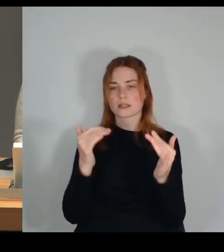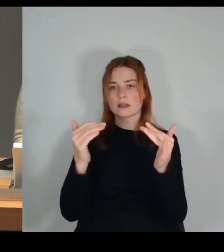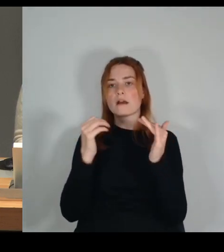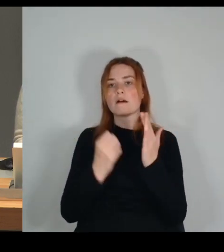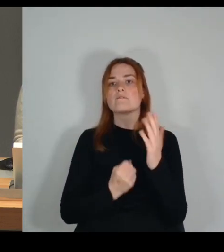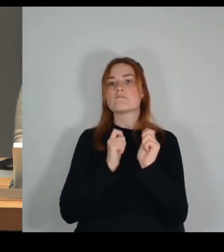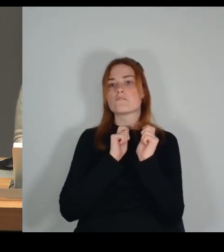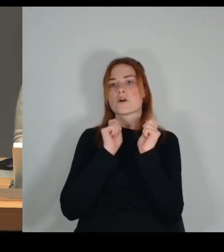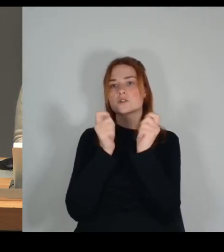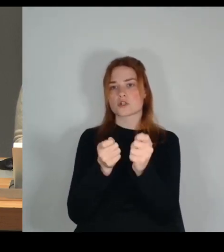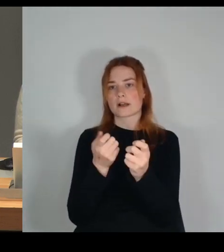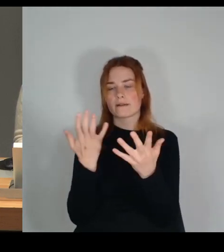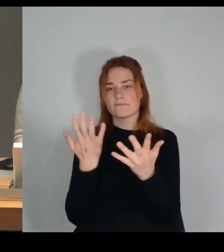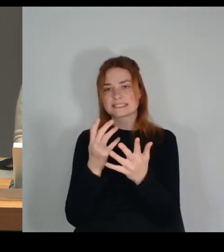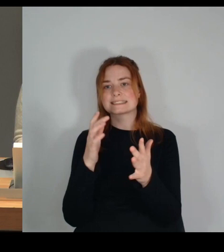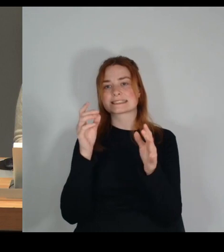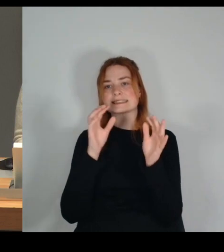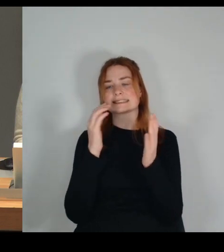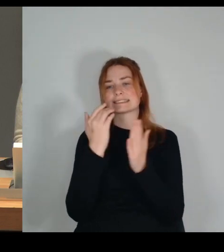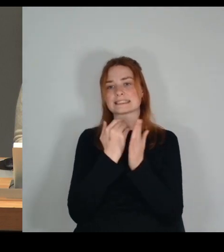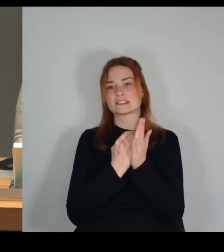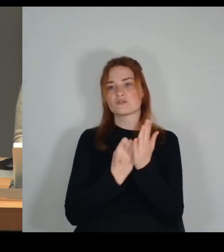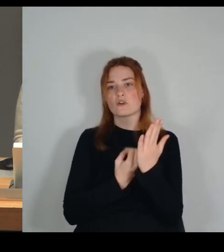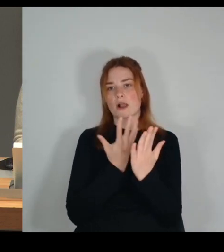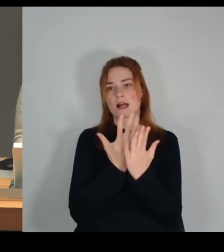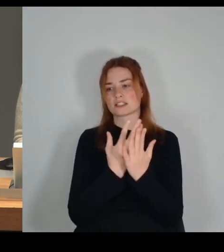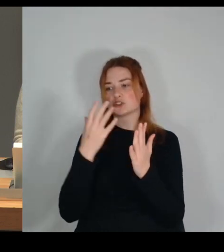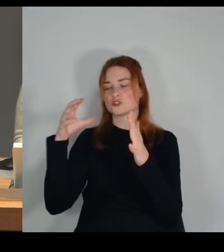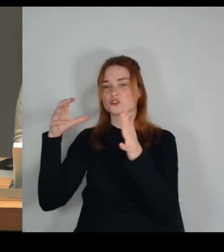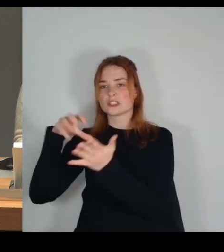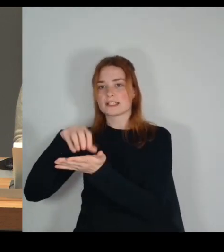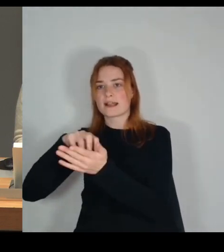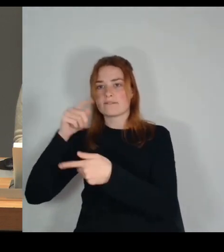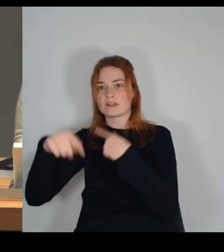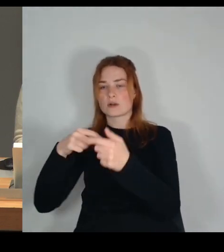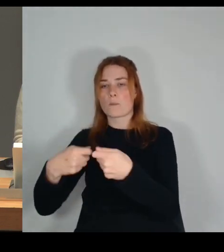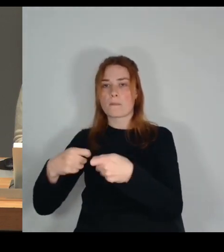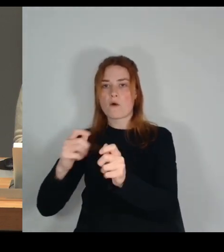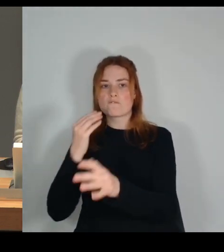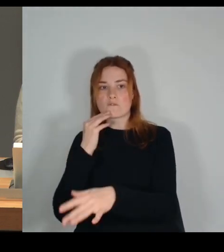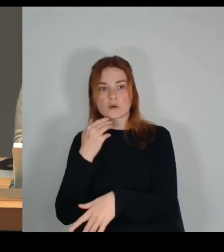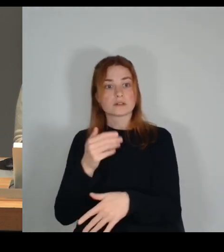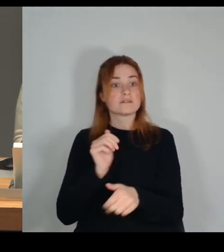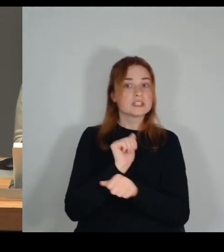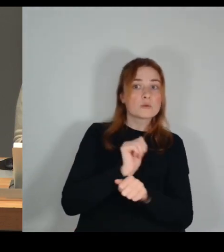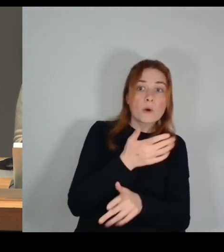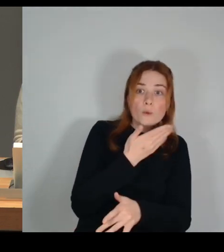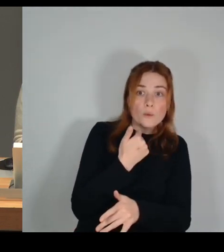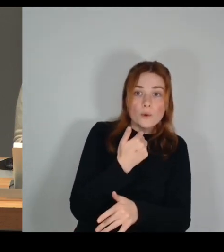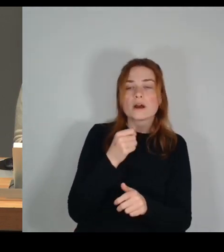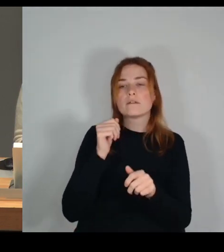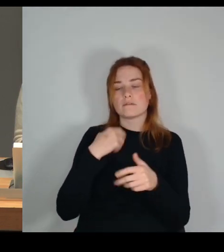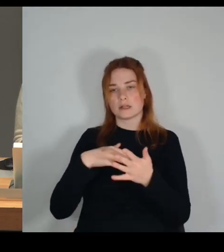Bauen Wohnen. Widerspruch dazu höre ich nicht. Dann können wir so verfahren. Ich rufe auf Tagesordnungspunkt 18 Beschlussempfehlung des